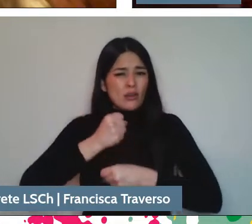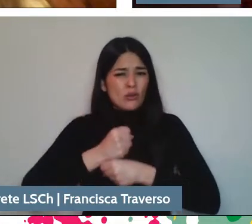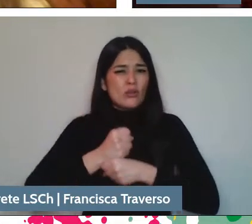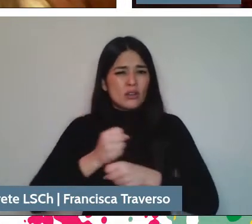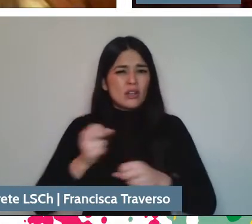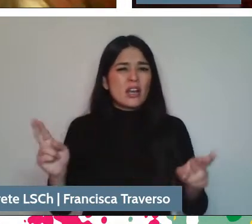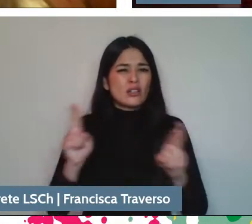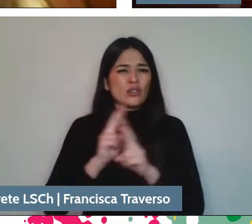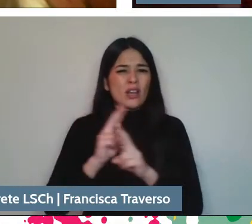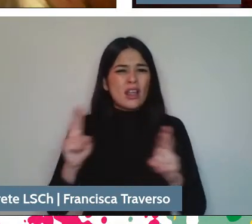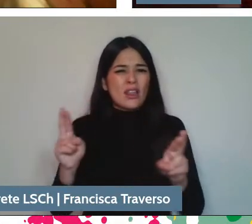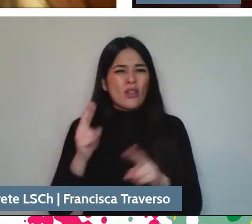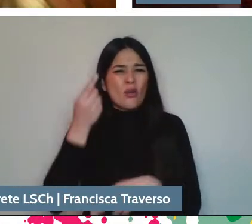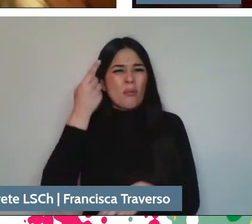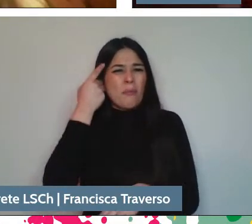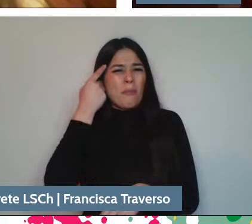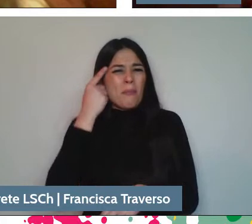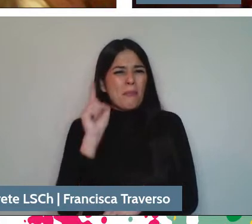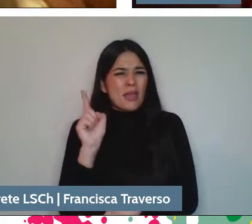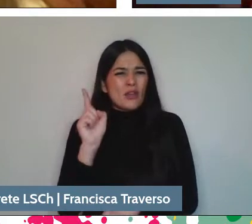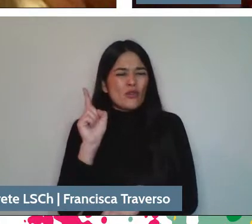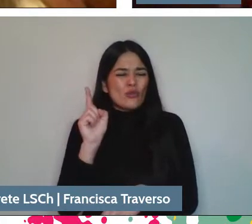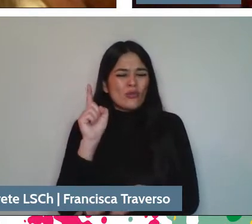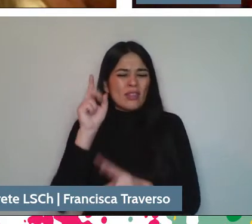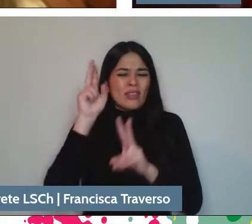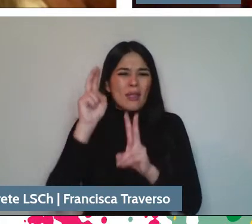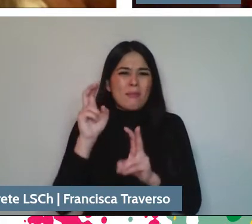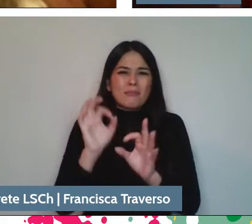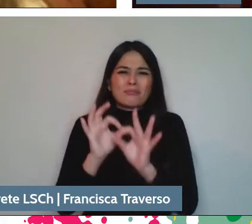pero la subjetividad y la especificidad de ese dolor